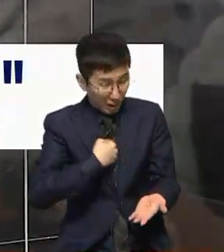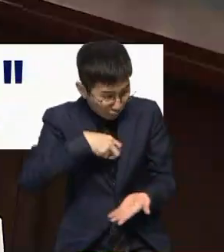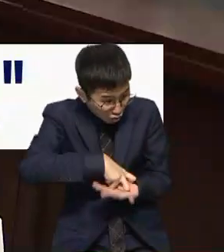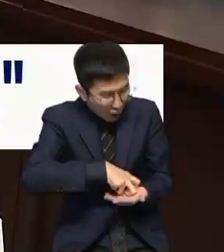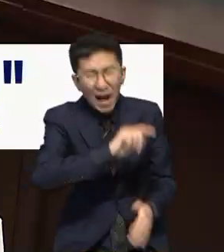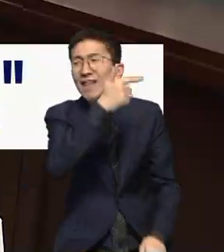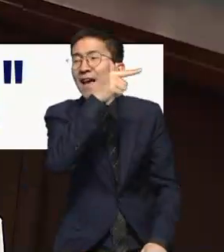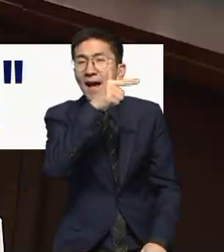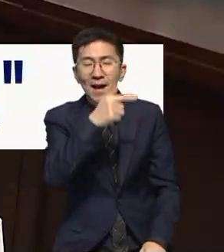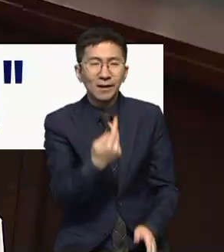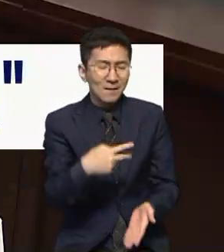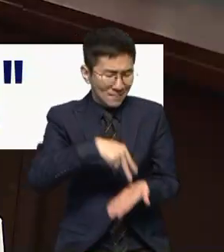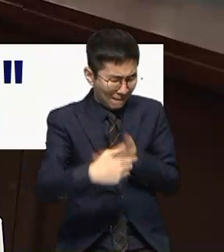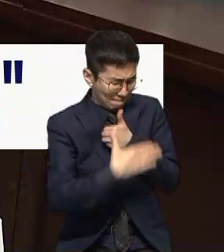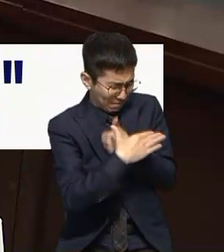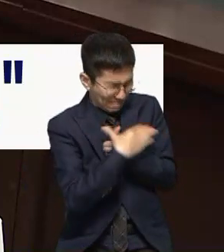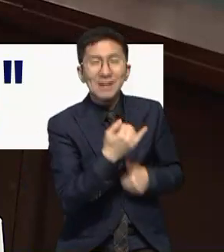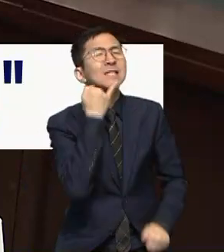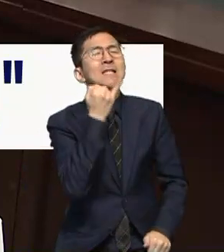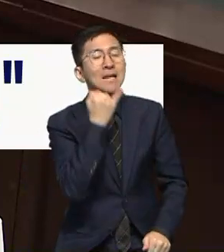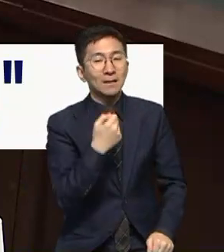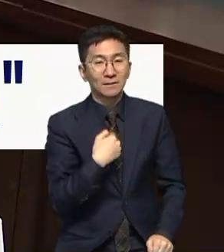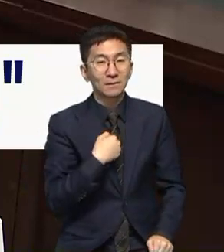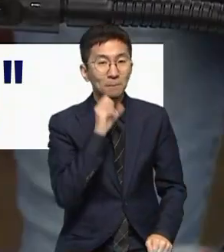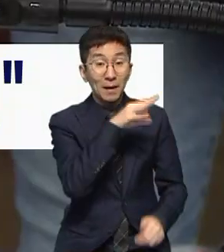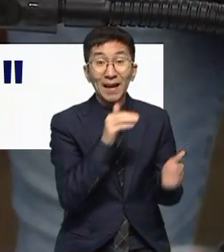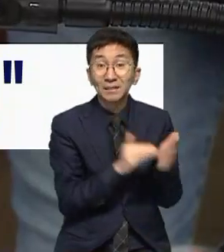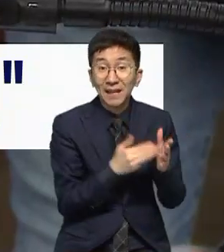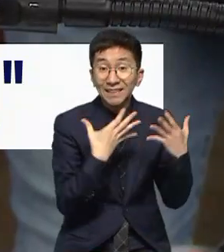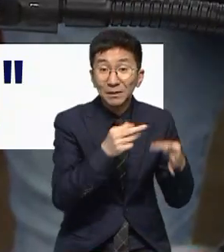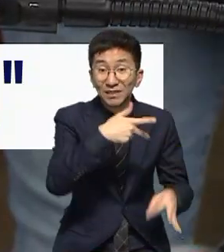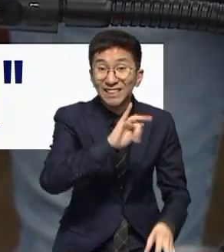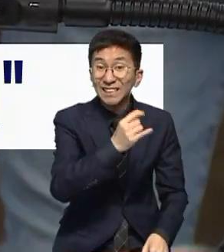했습니다. 김진욱 공수처장을 당장 구속 수사해야